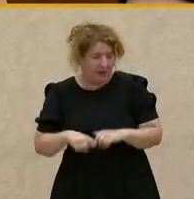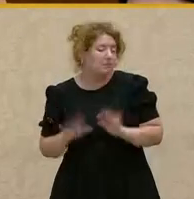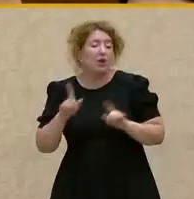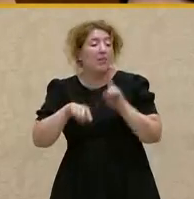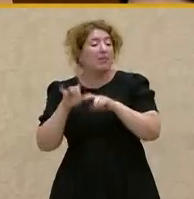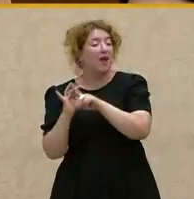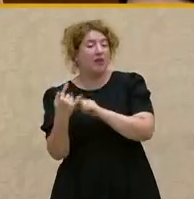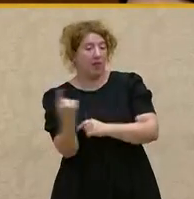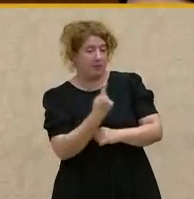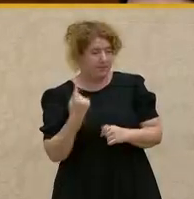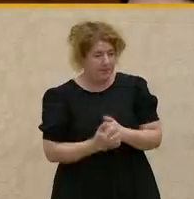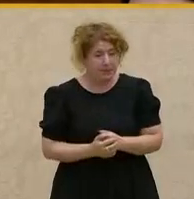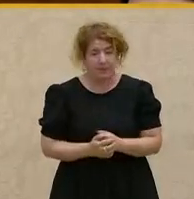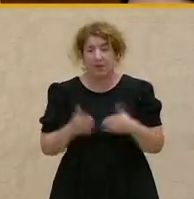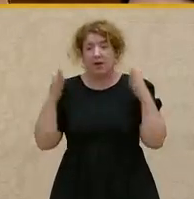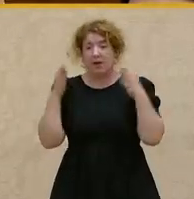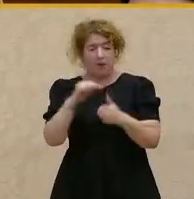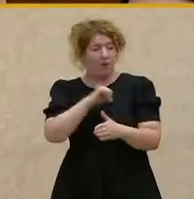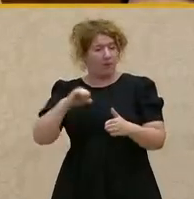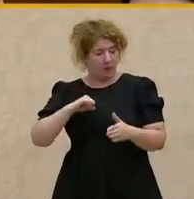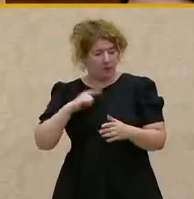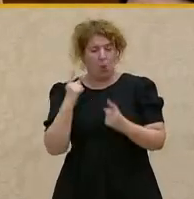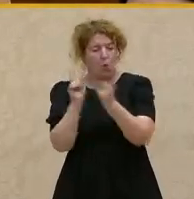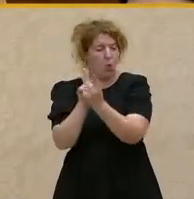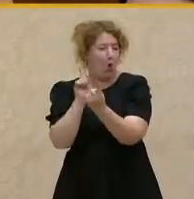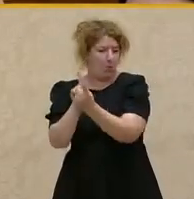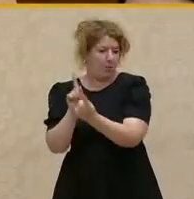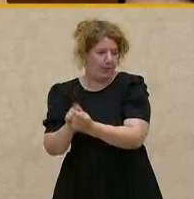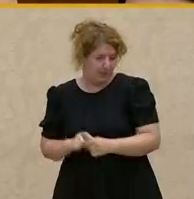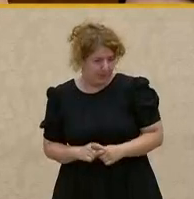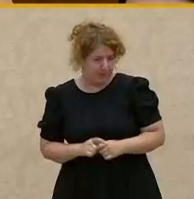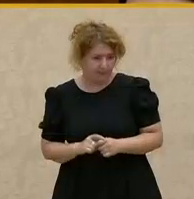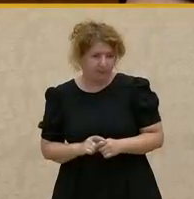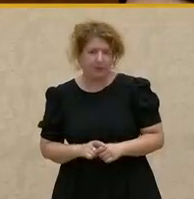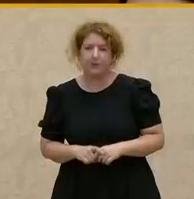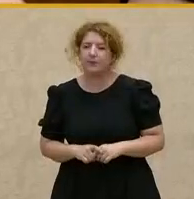Es lo bueno de tener una atención individualizada y uno a uno, siempre y cuando estén los recursos.